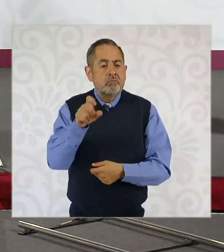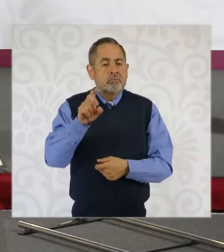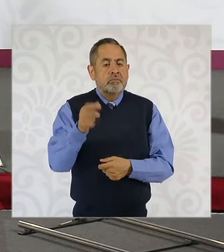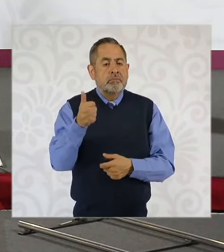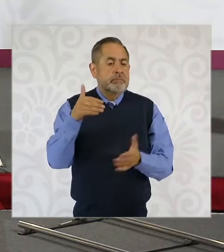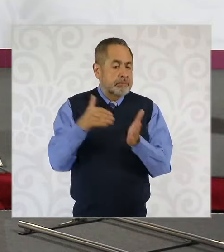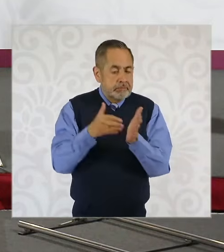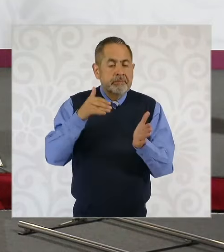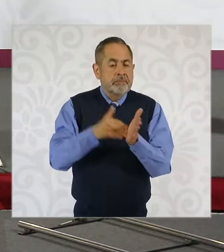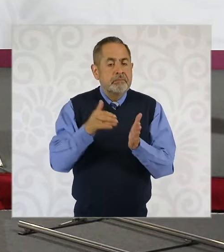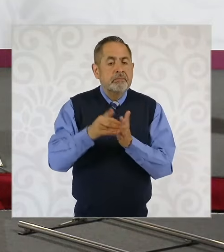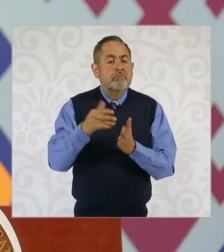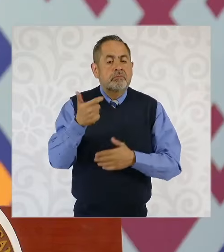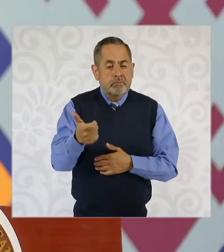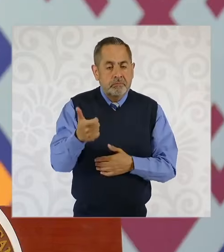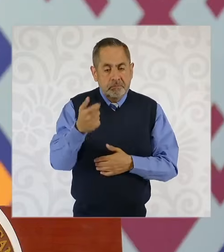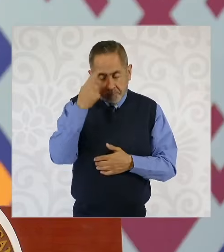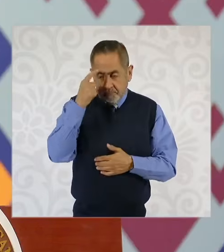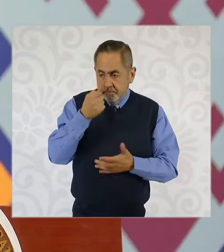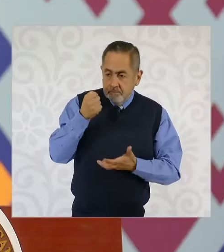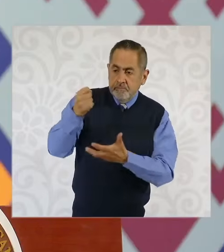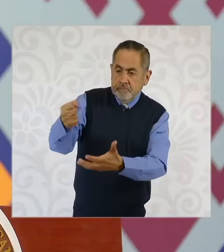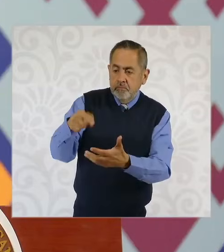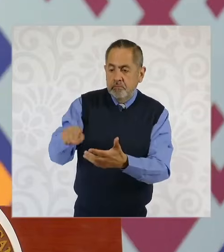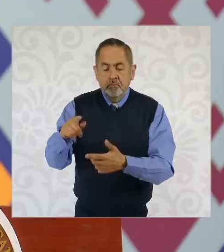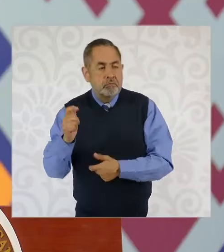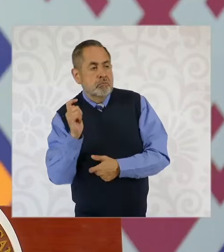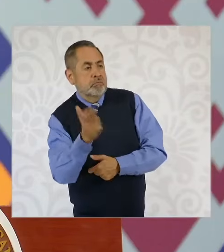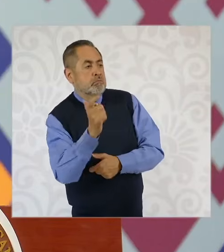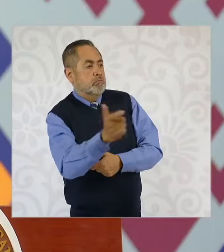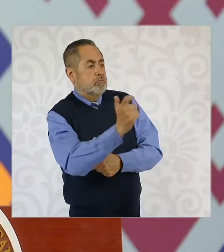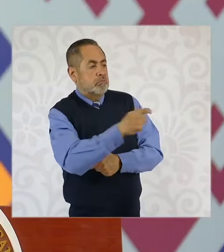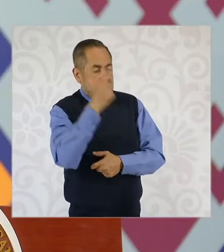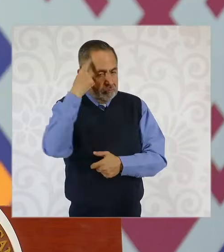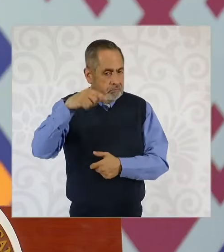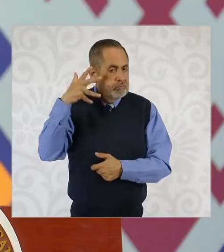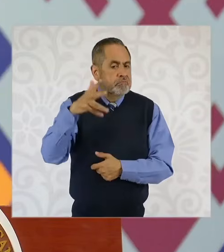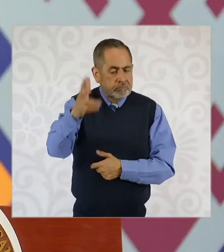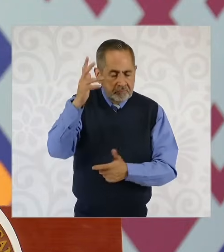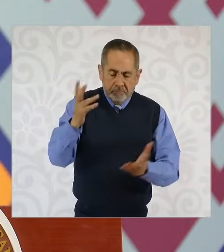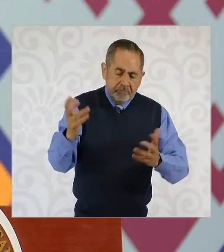millones de pesos para amortizar la deuda financiera de largo plazo y en la ley de